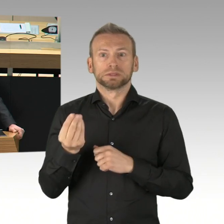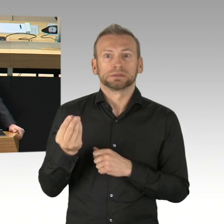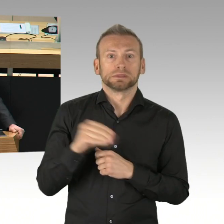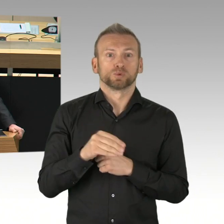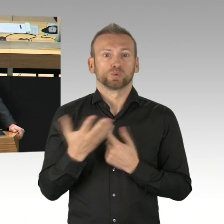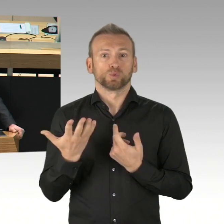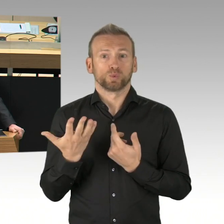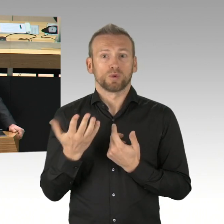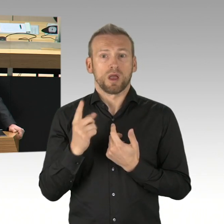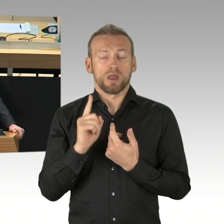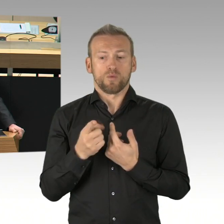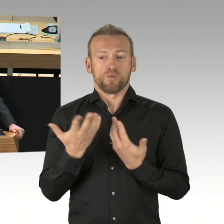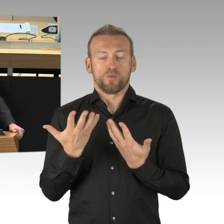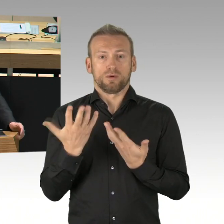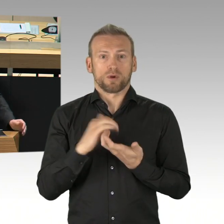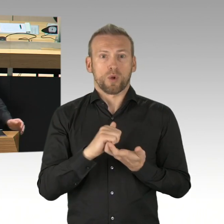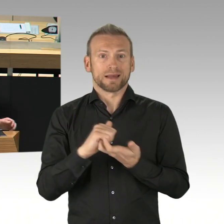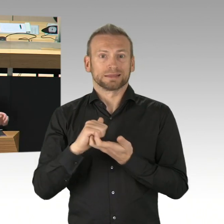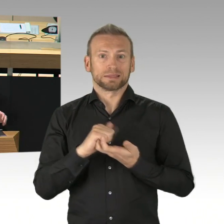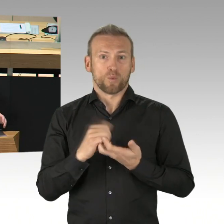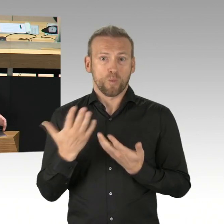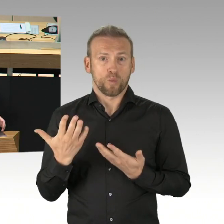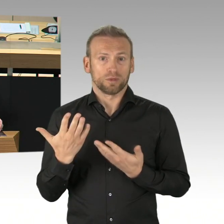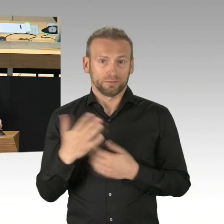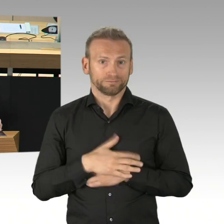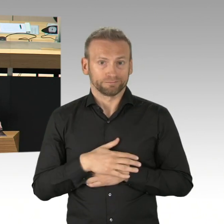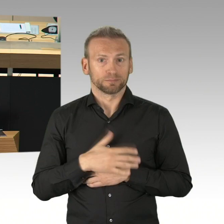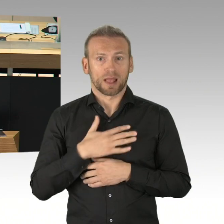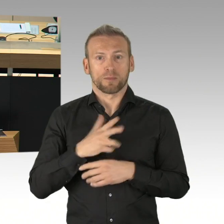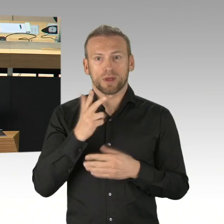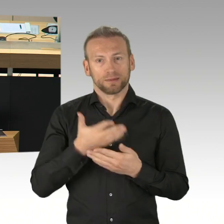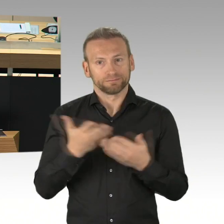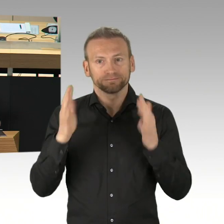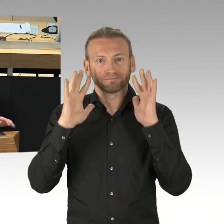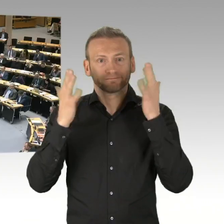Und das ist wirtschaftlich positiv. Meine Damen und Herren, (Beifall)